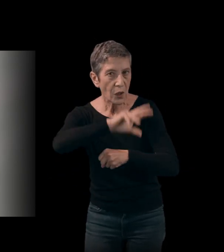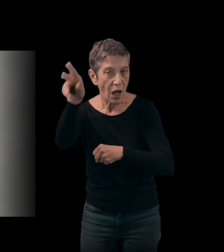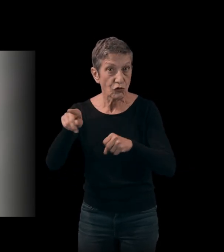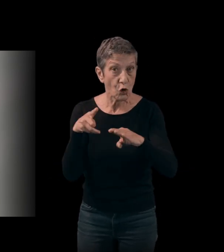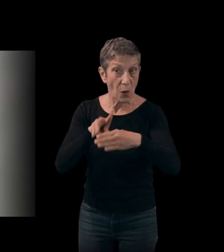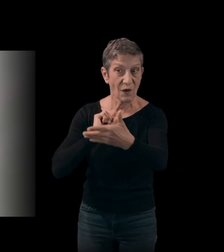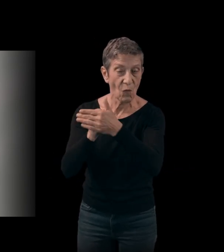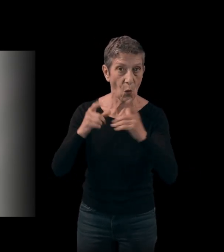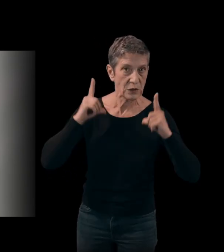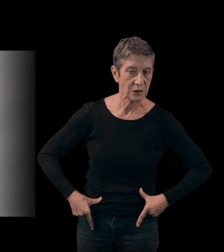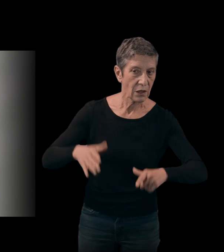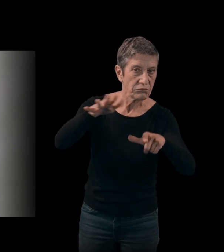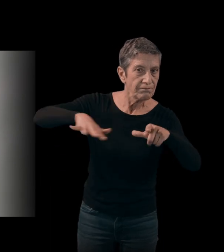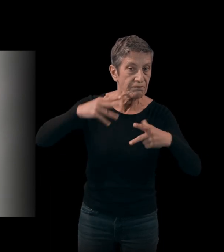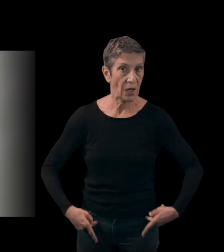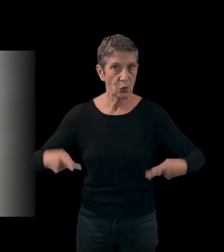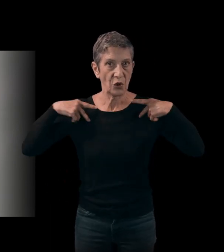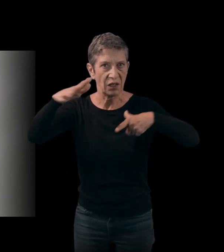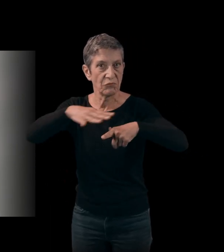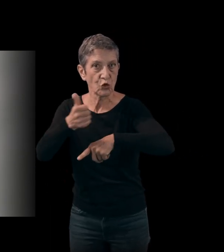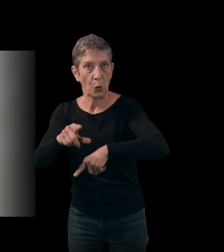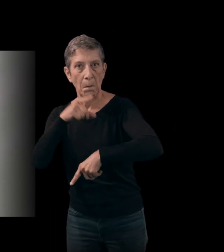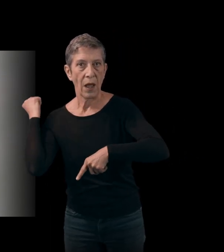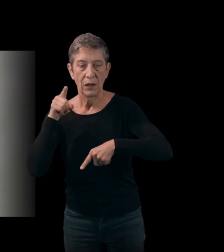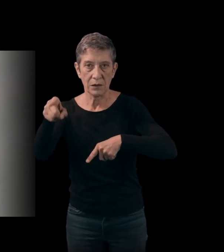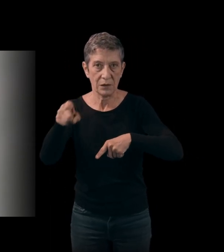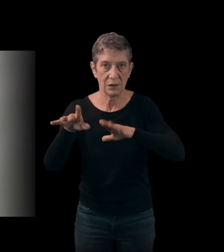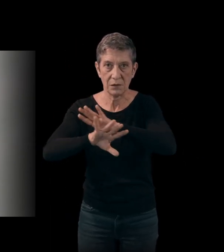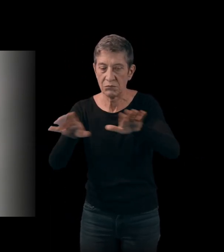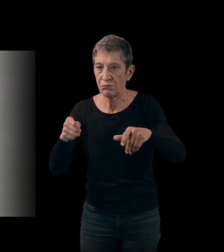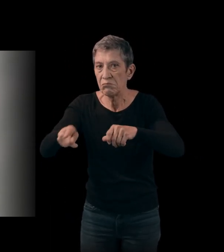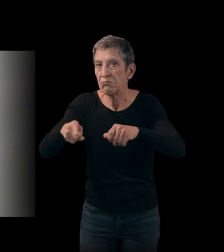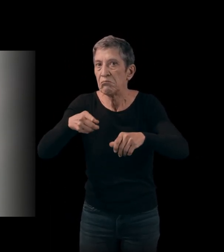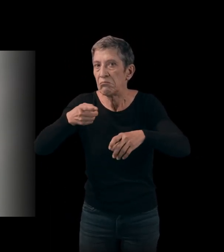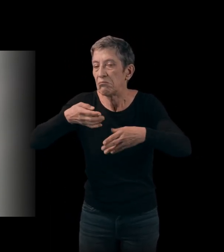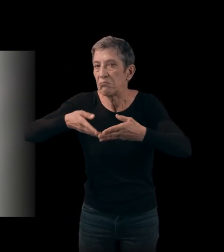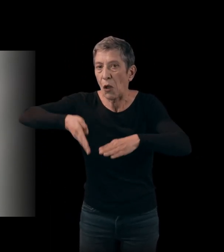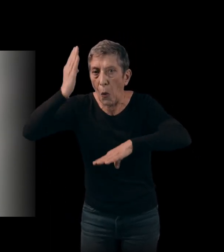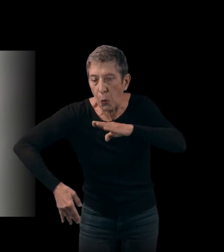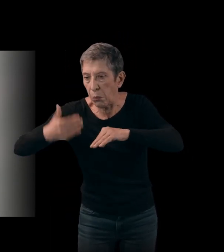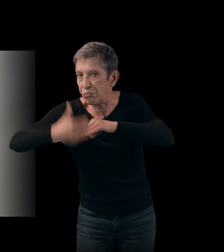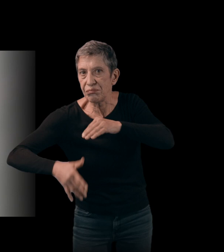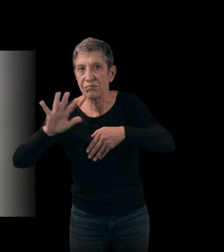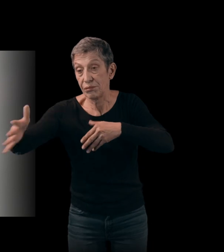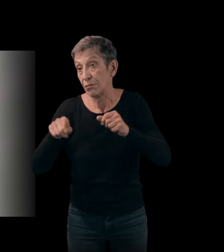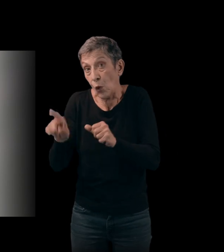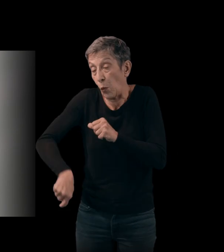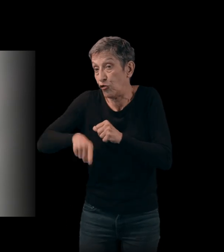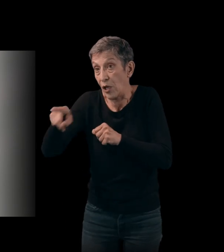Du côté du grand atelier, entre mecs, là où l’on dissèque des matériaux à la découpe et où la voie technologique prend des allures d’option obligatoire.